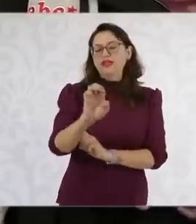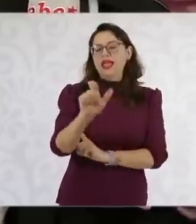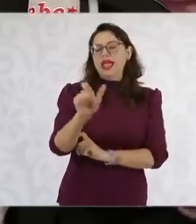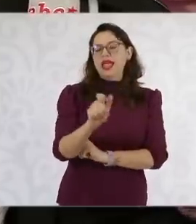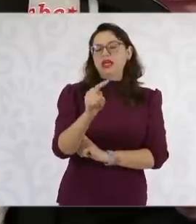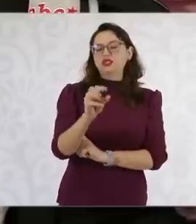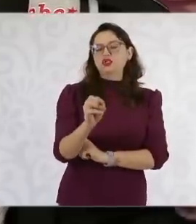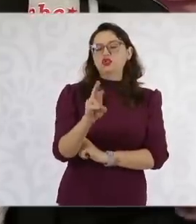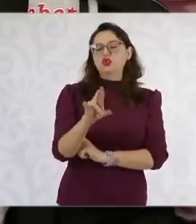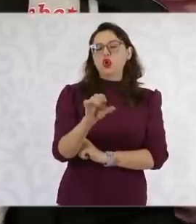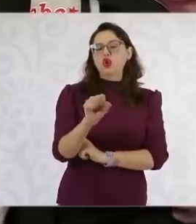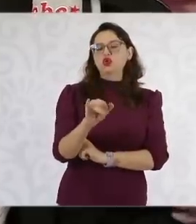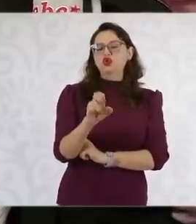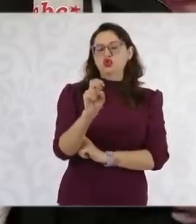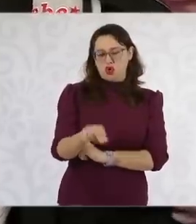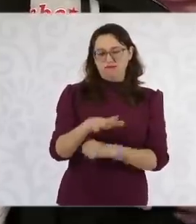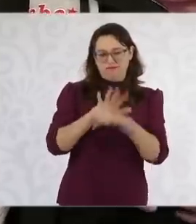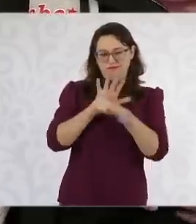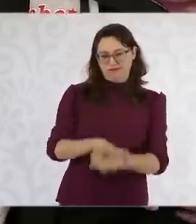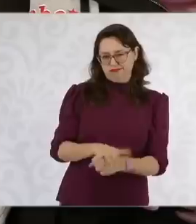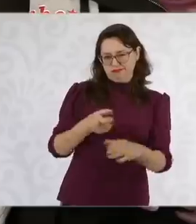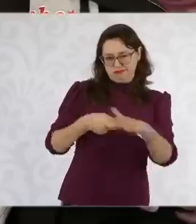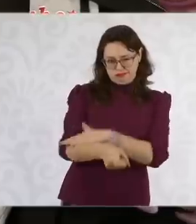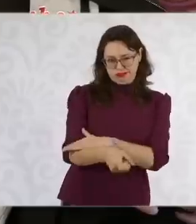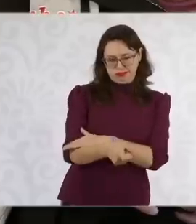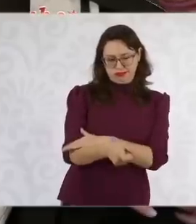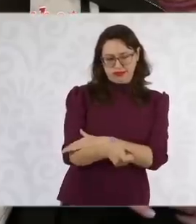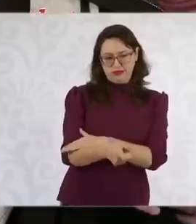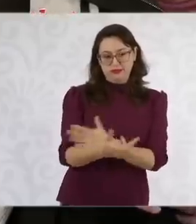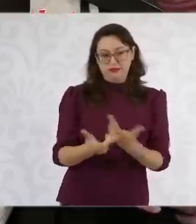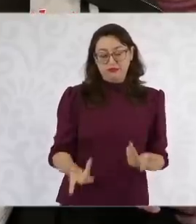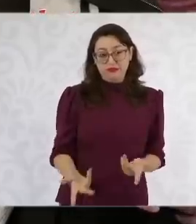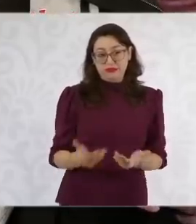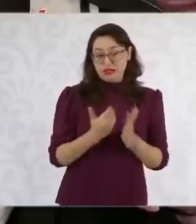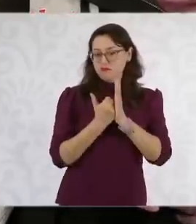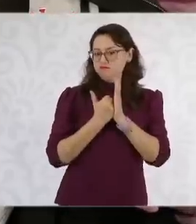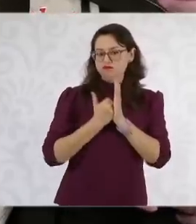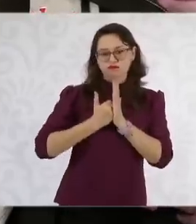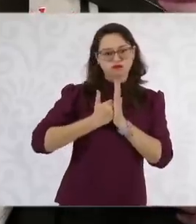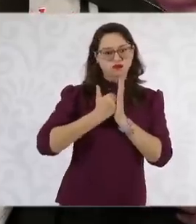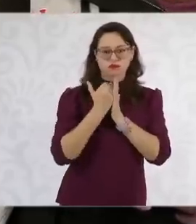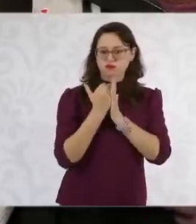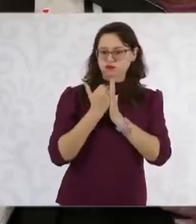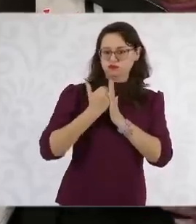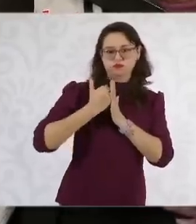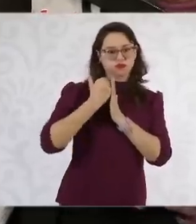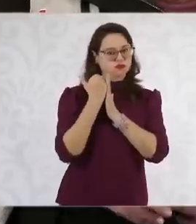se marca que es del 16.8 por el el aumento entonces a mí me gustaría preguntarle por